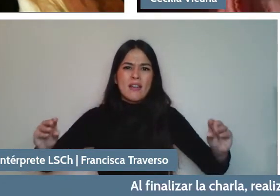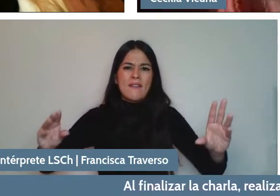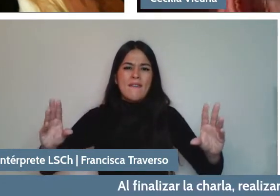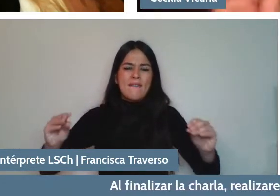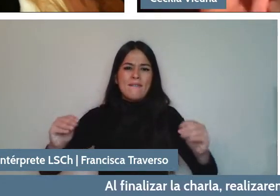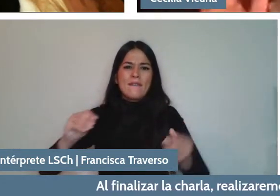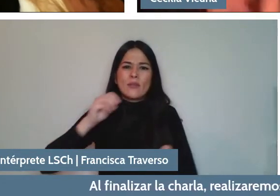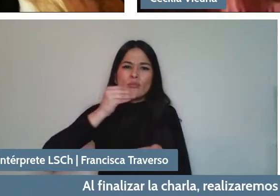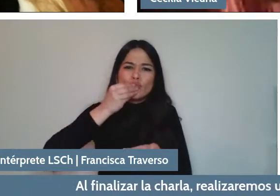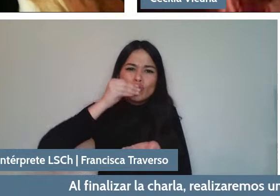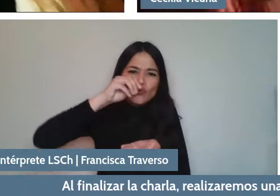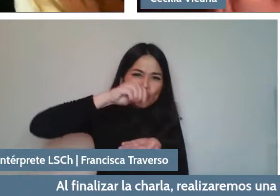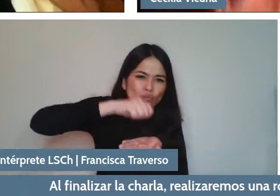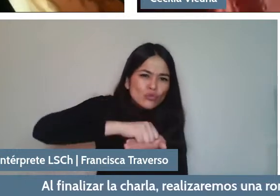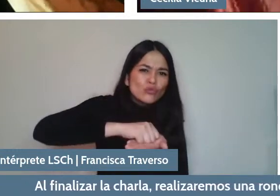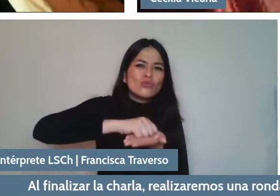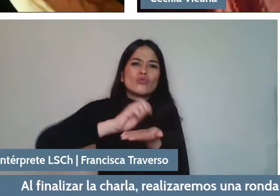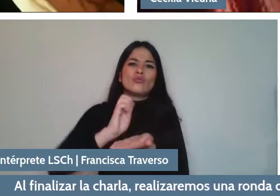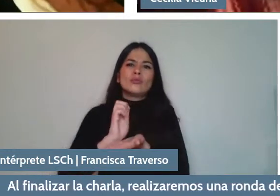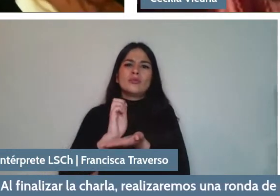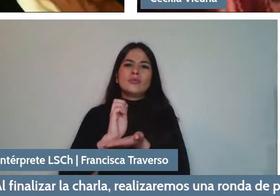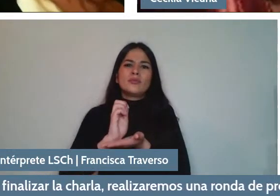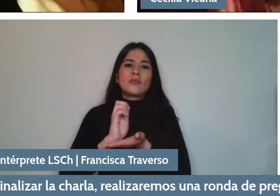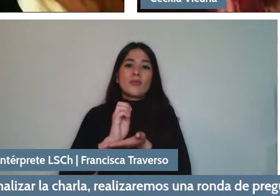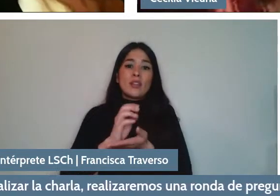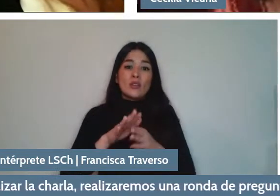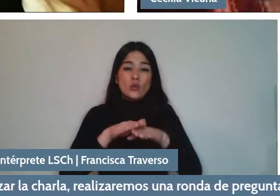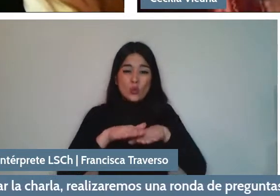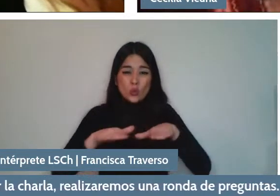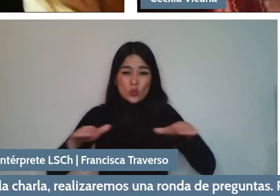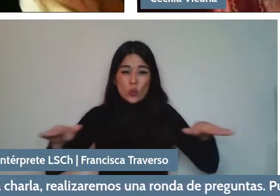el suelo andino, parece una película, pero en realidad que fue así.